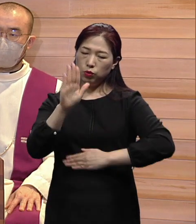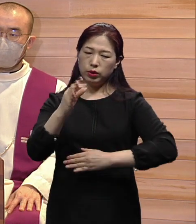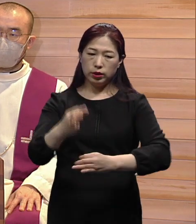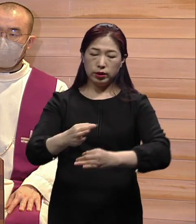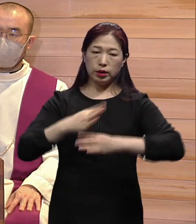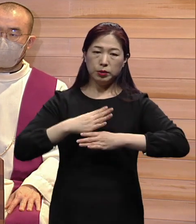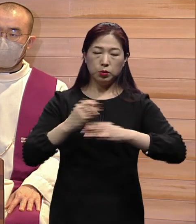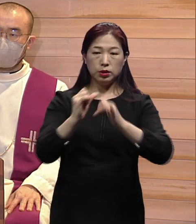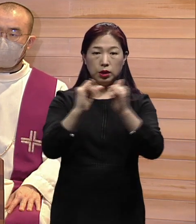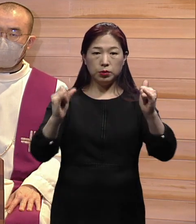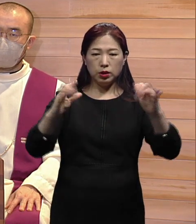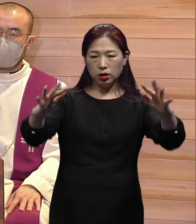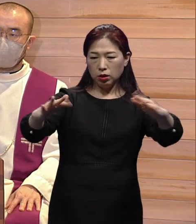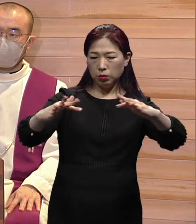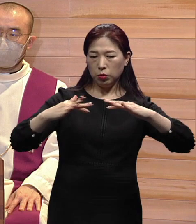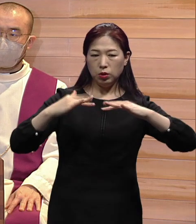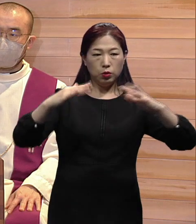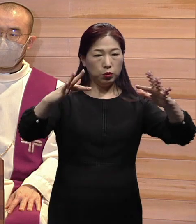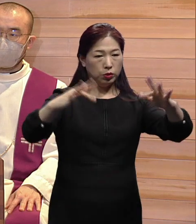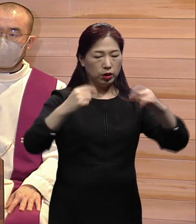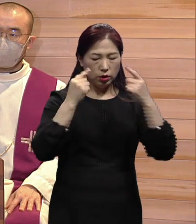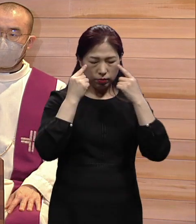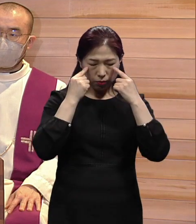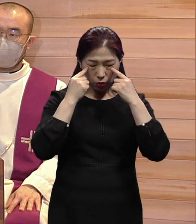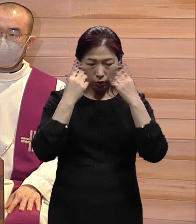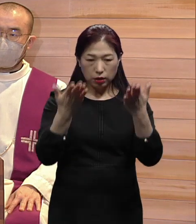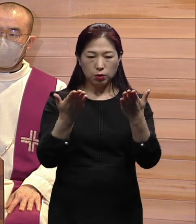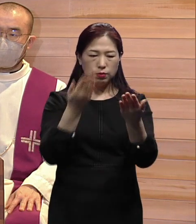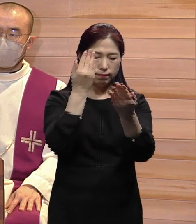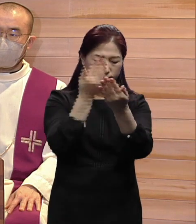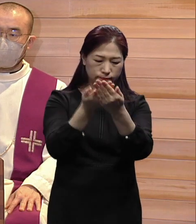이런 행위에 대한 권한을 표징을 보여 달라고 요구하자